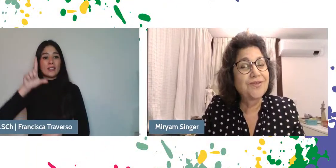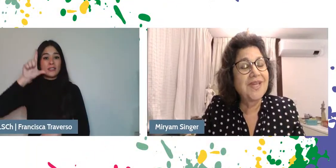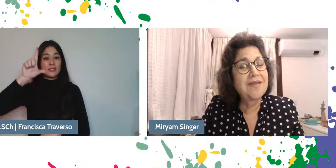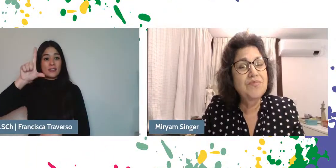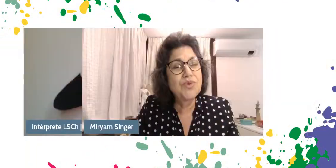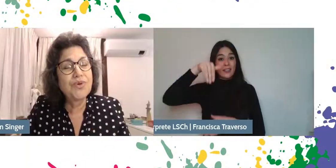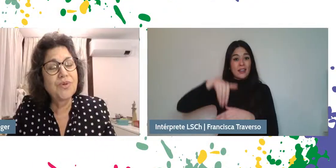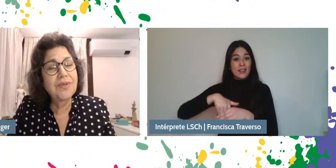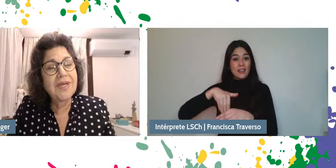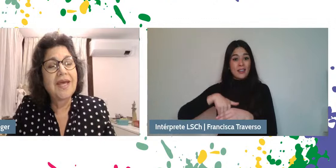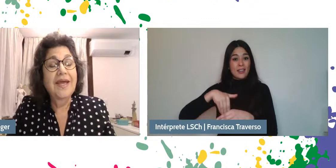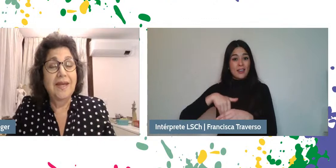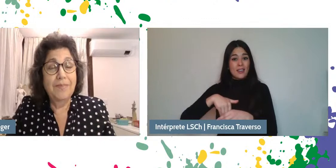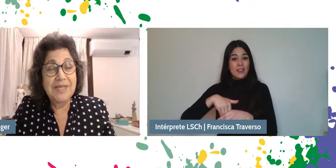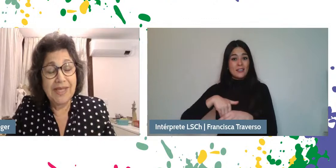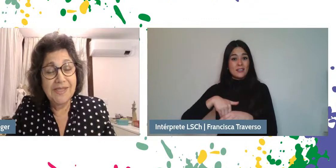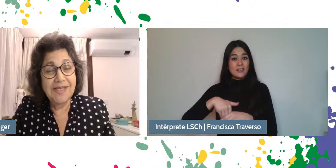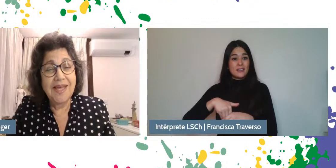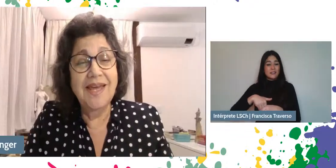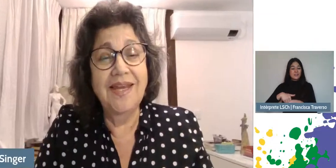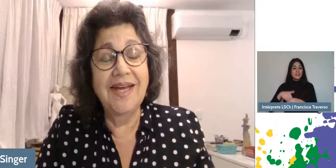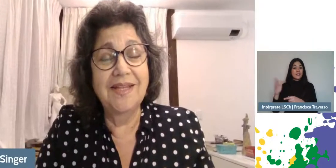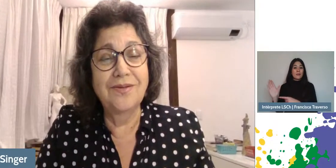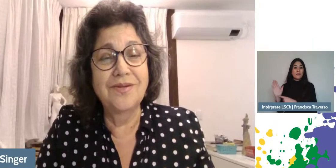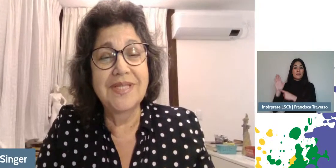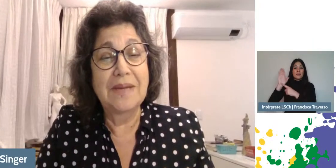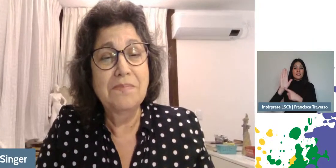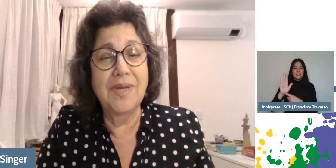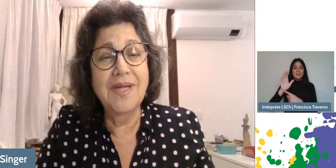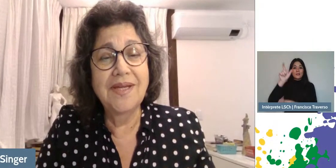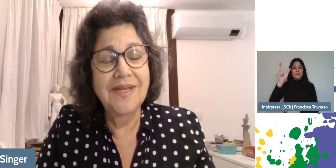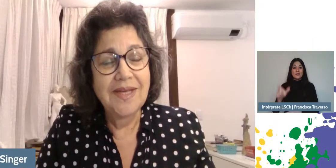contaremos con la presencia de Alejandro Zambra,